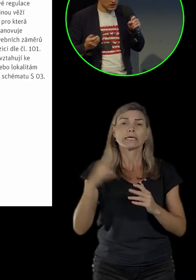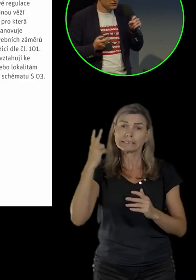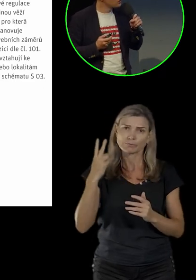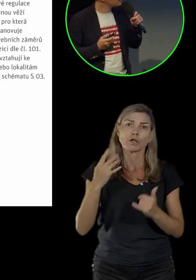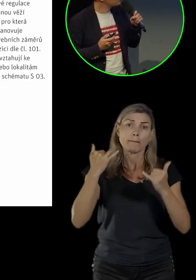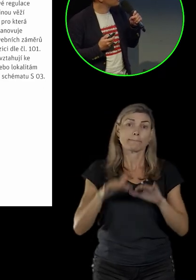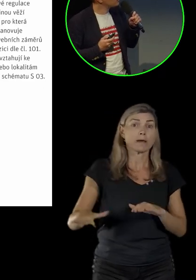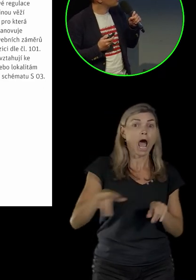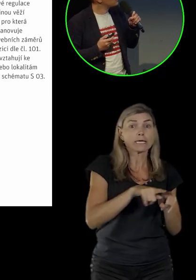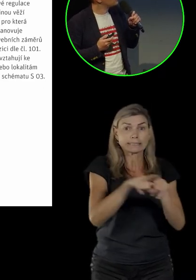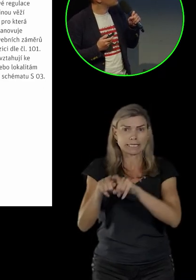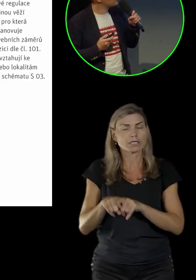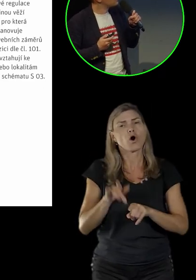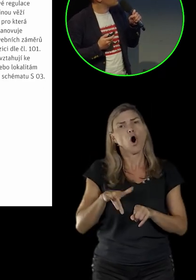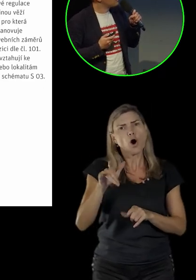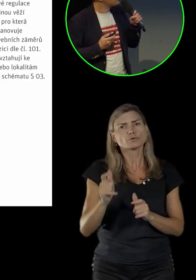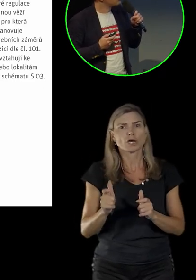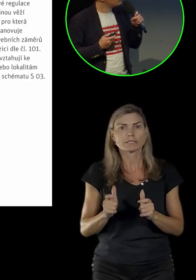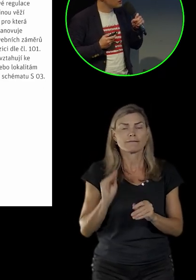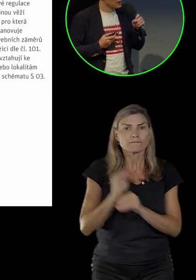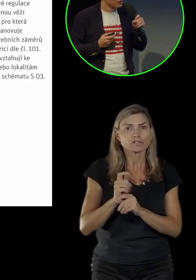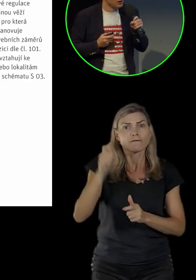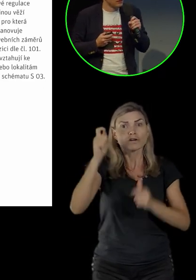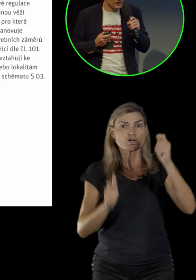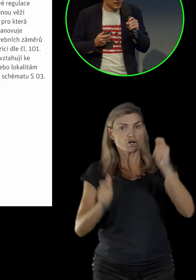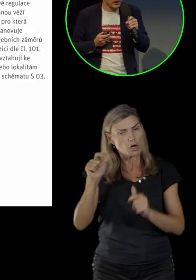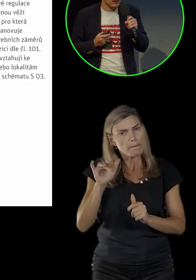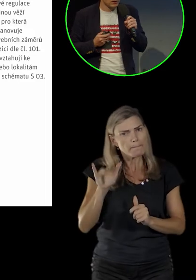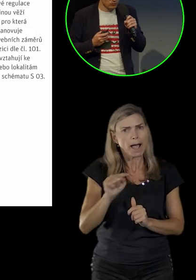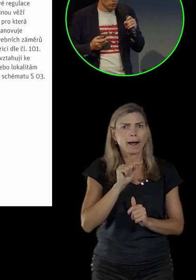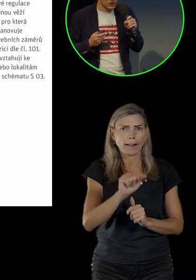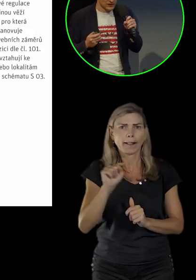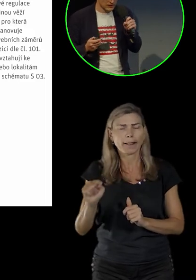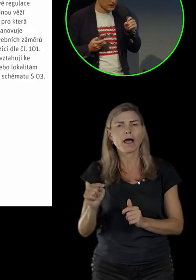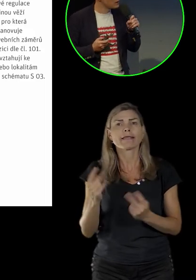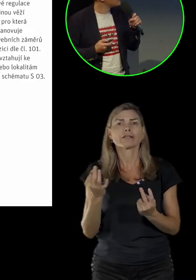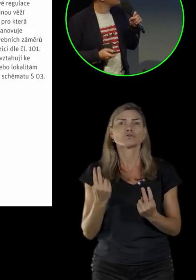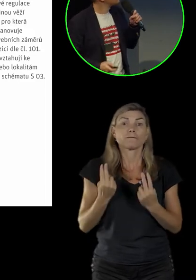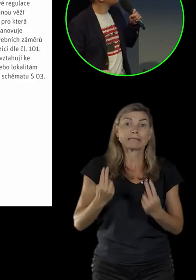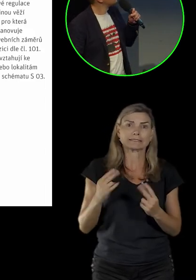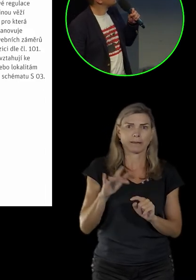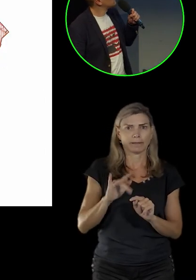Patří k výškové regulaci, ke komponování města. A mají být umístěny v nějakých významných budoucích centrech.